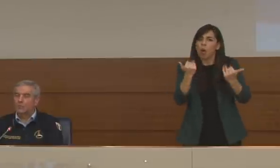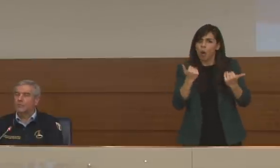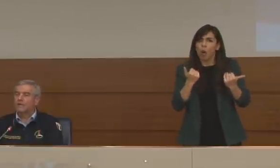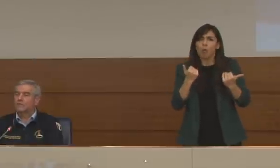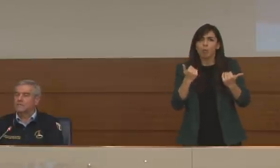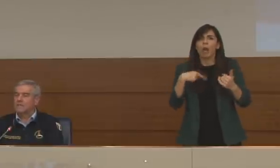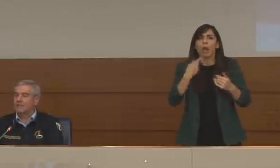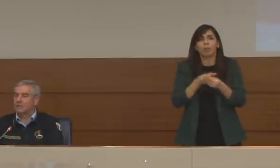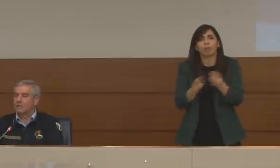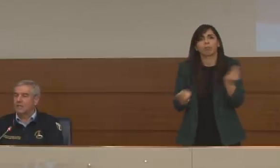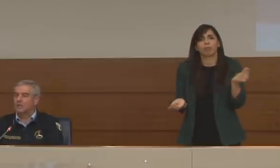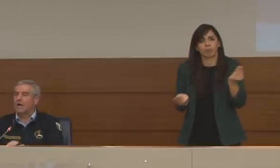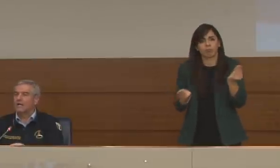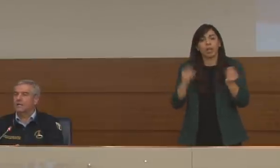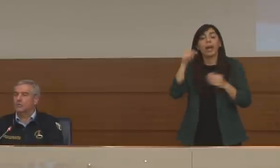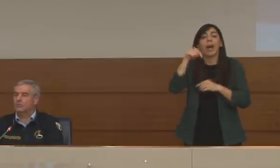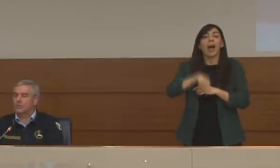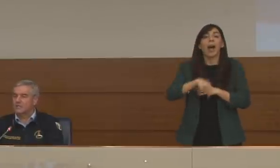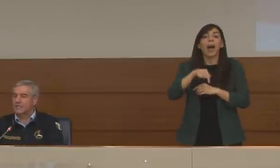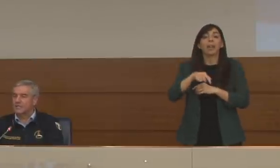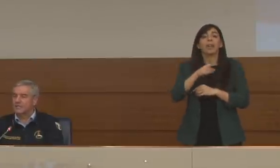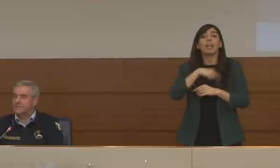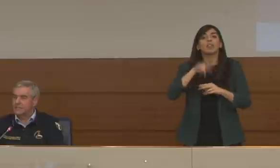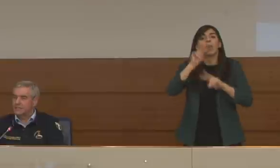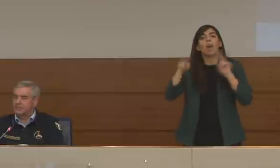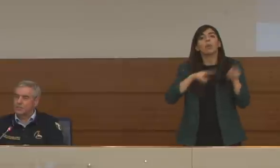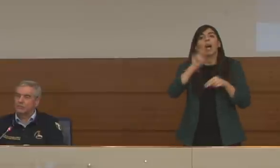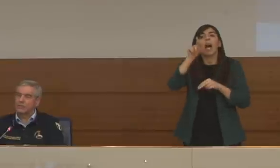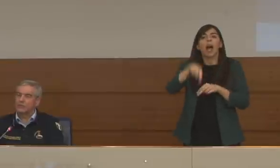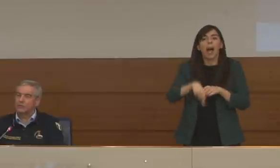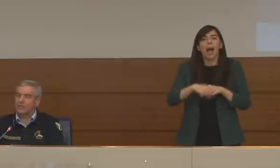Al momento si sta valutando anche tutta una serie di iniziative. C'è un tavolo